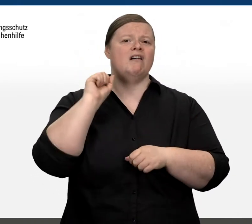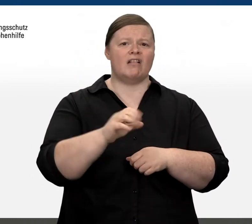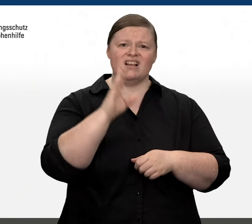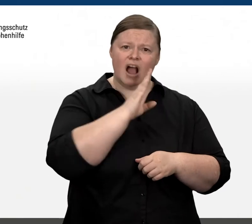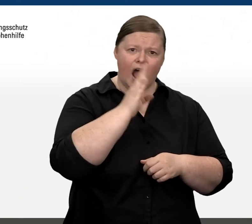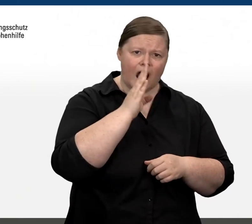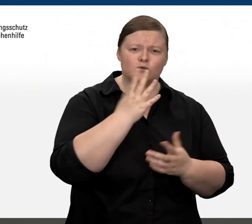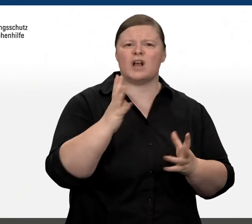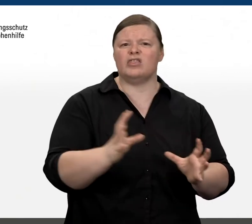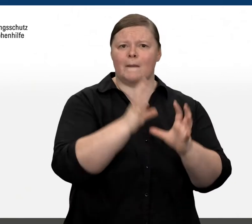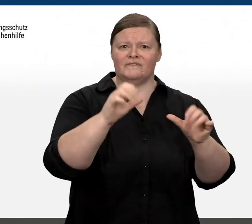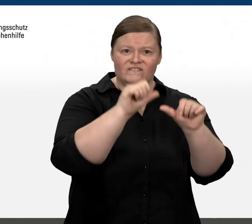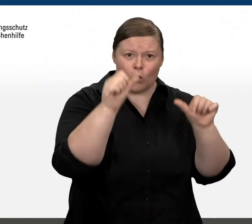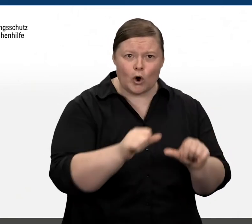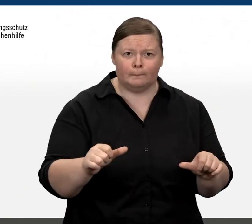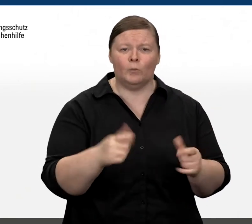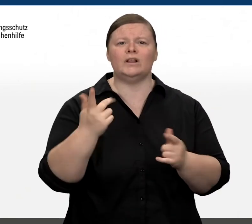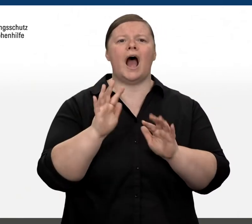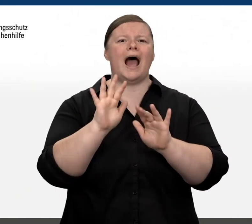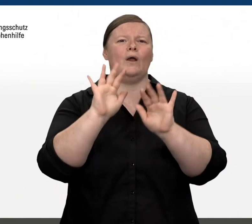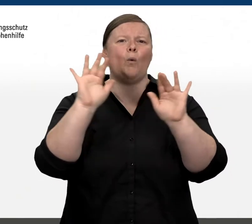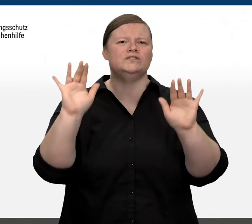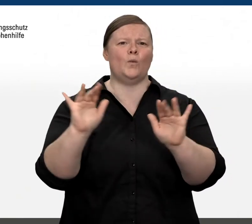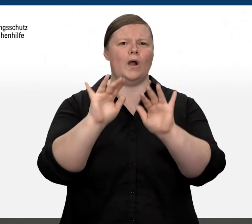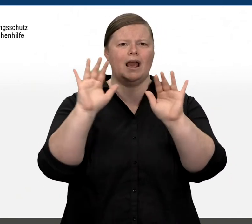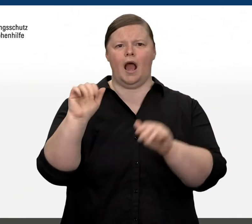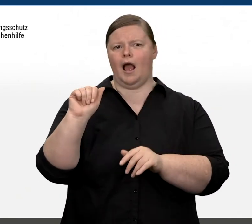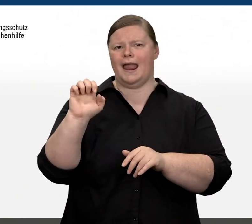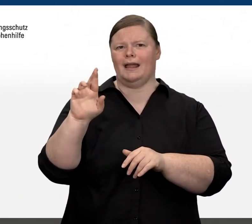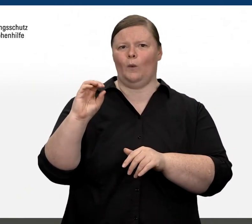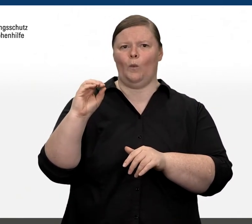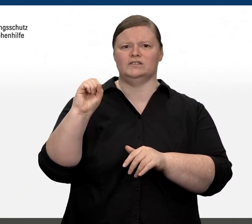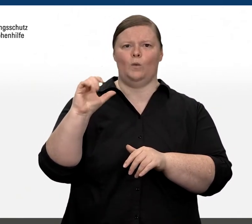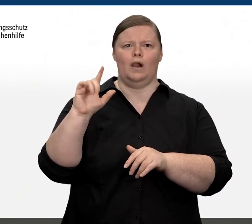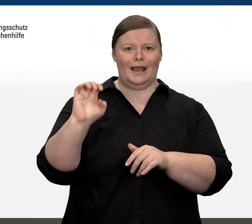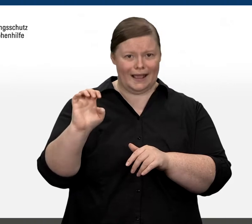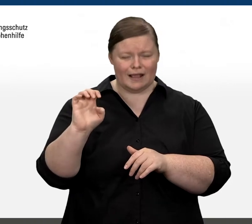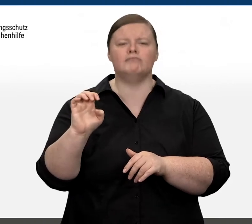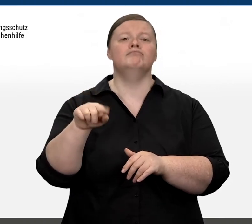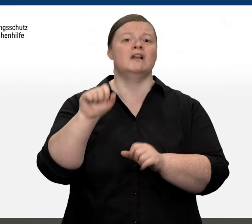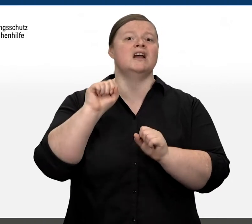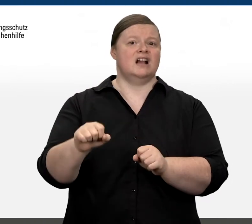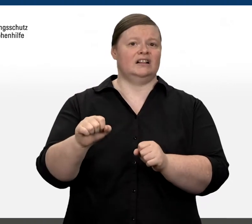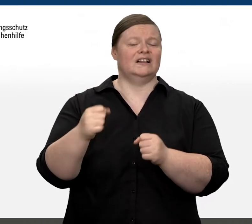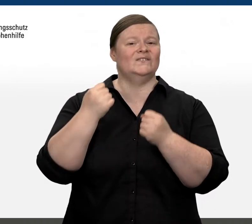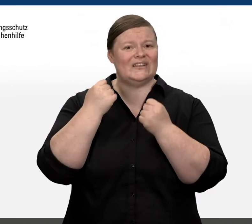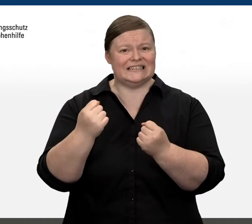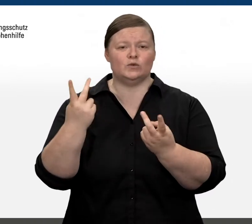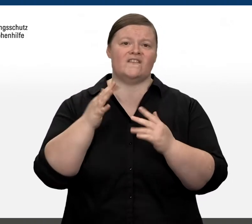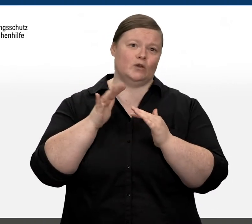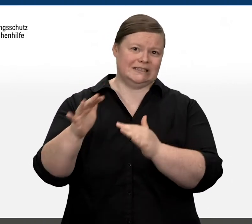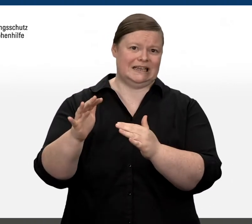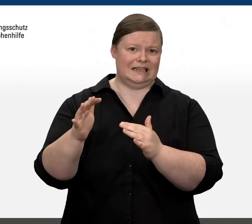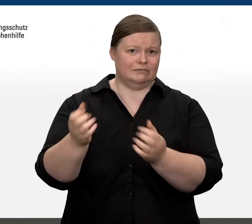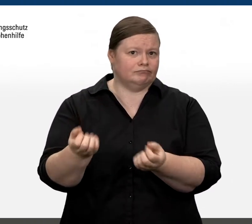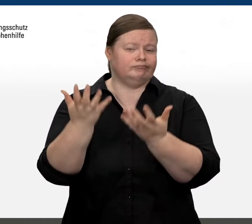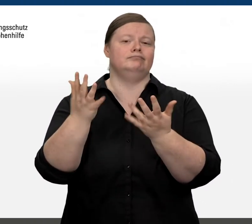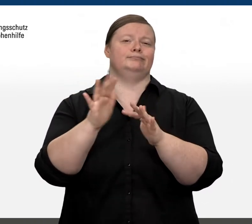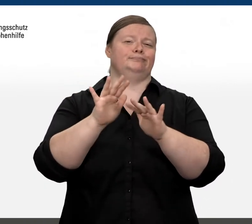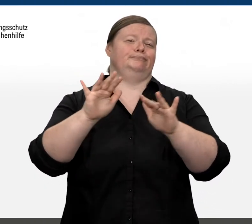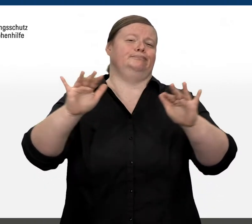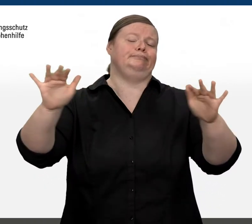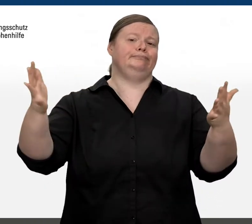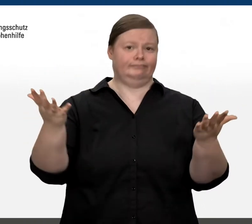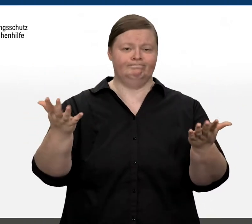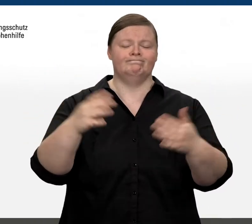gas- oder dampfförmig, als Aerosole, flüssig oder fest auftreten.